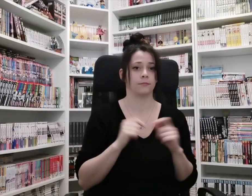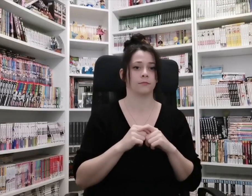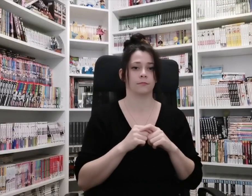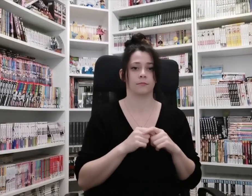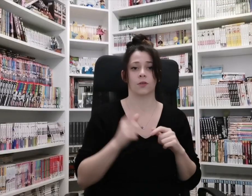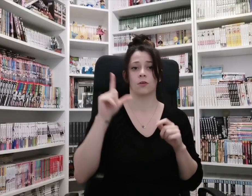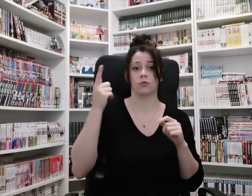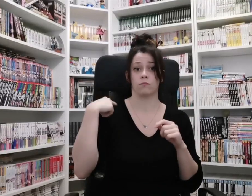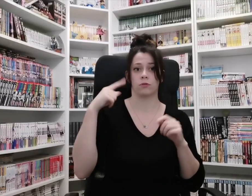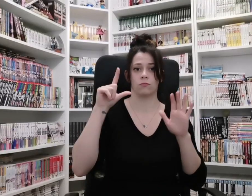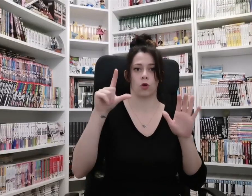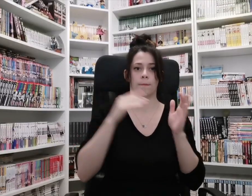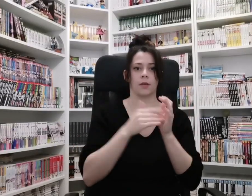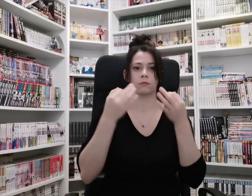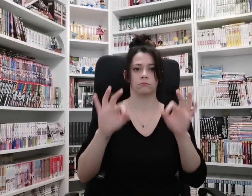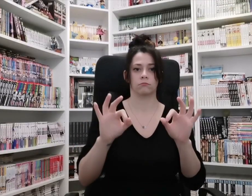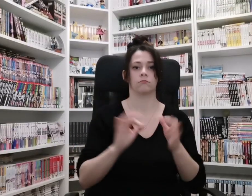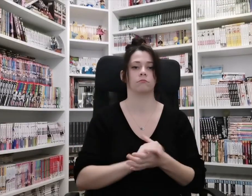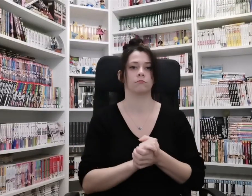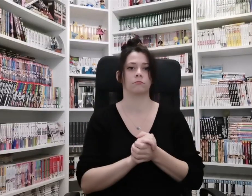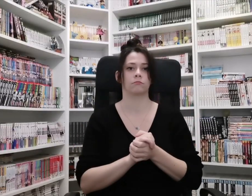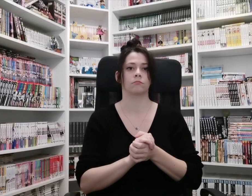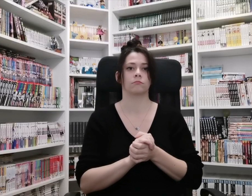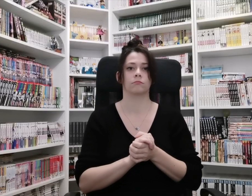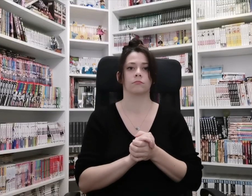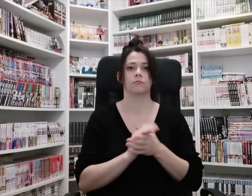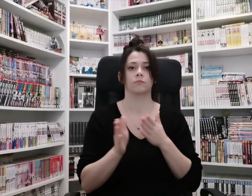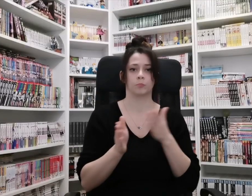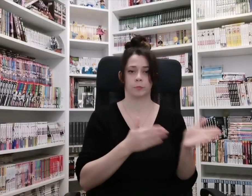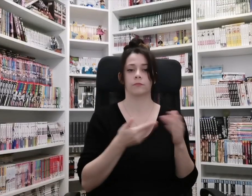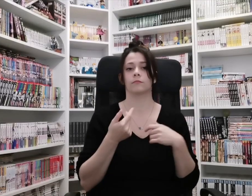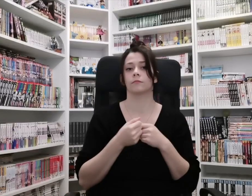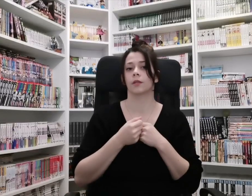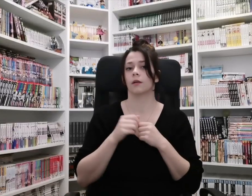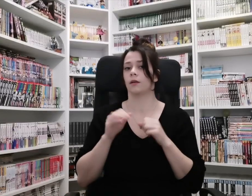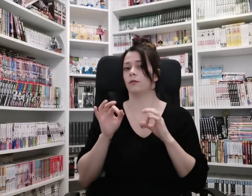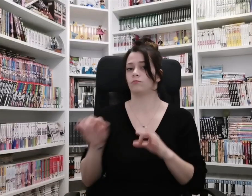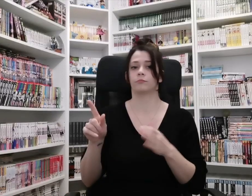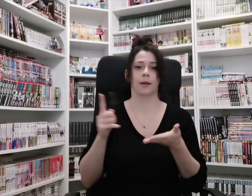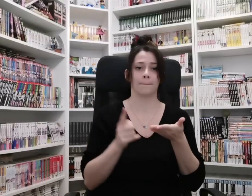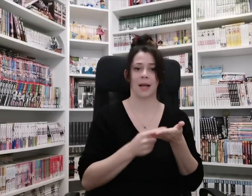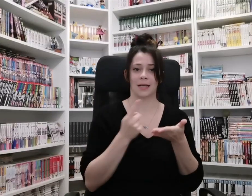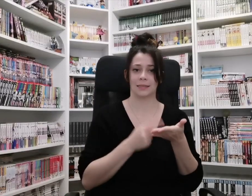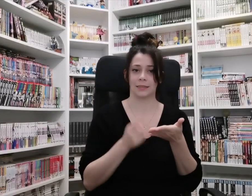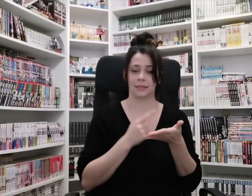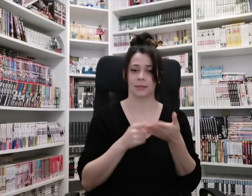en 2010… dans les pages du magazine :